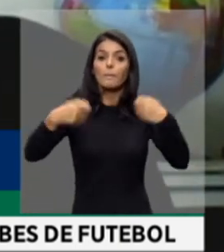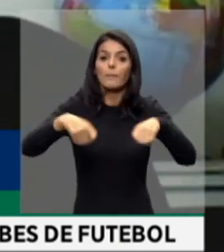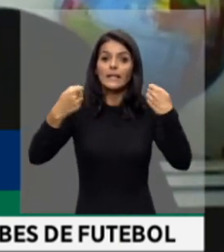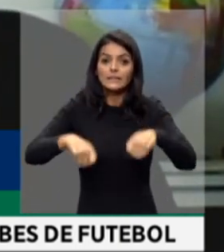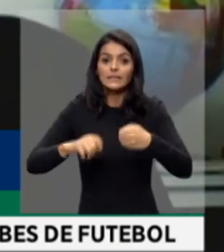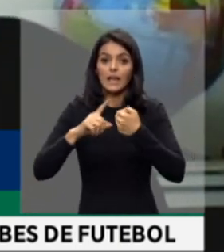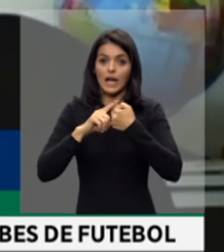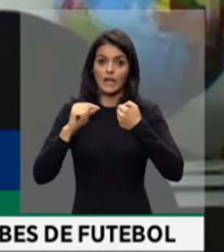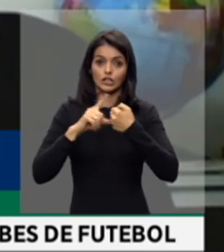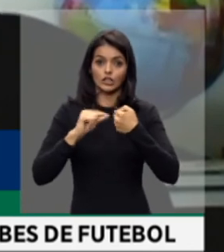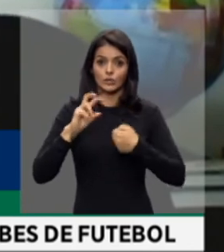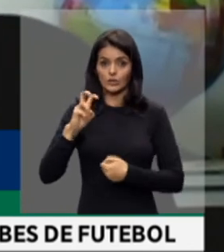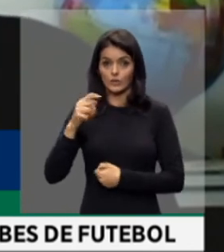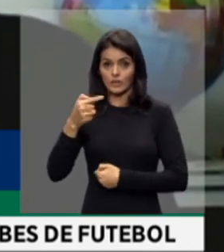NOVOS ATLETAS. A ATIVIDADE, A ATIVIDADE ESPORTIVA... ELA É